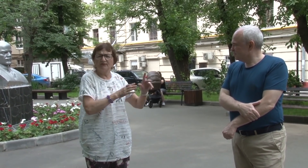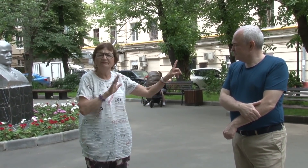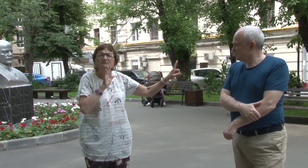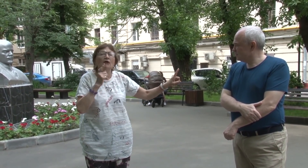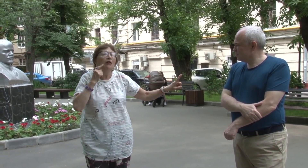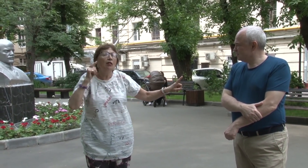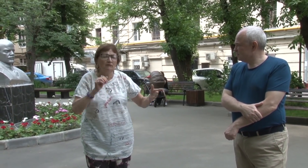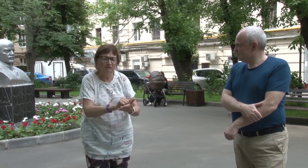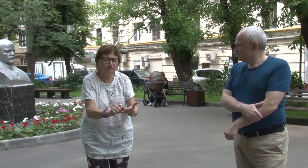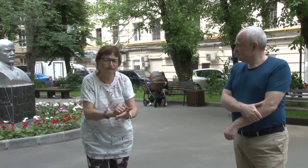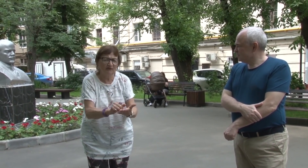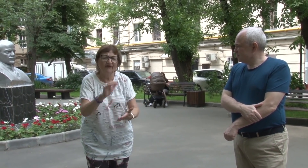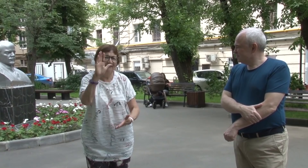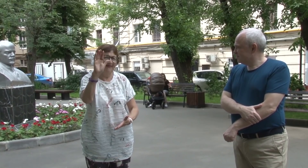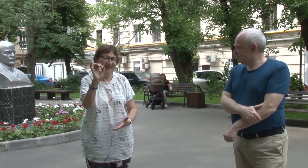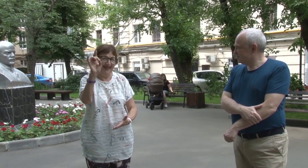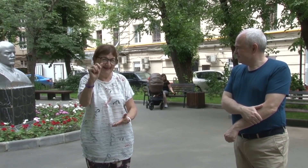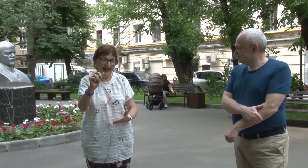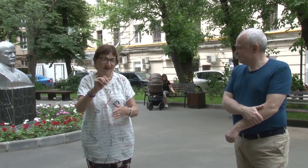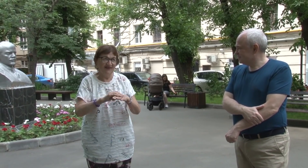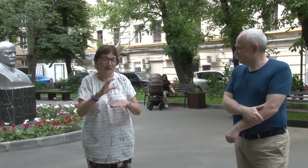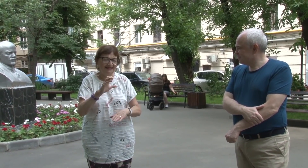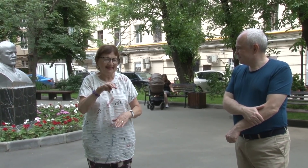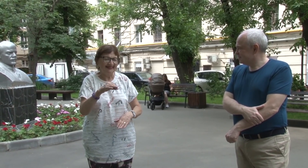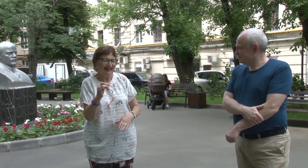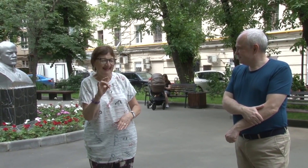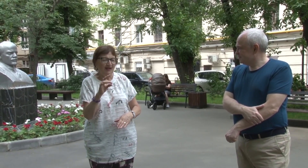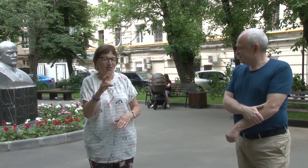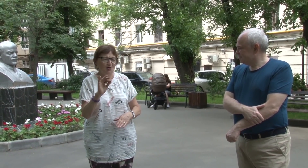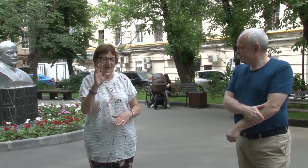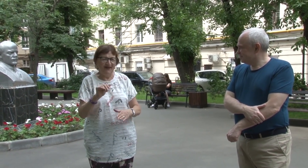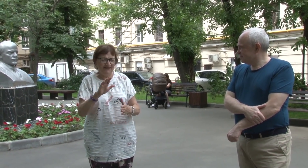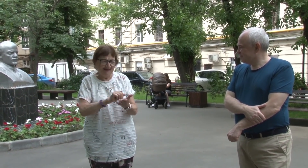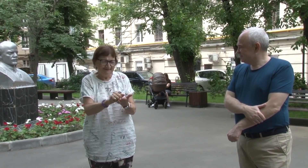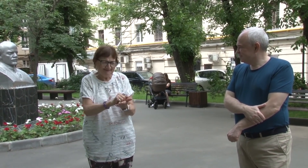с глухой женщиной-посудомойщицей Верой Стирновой».